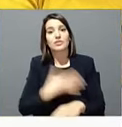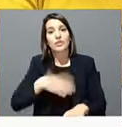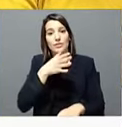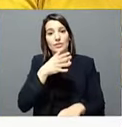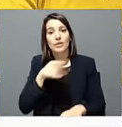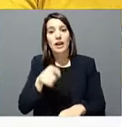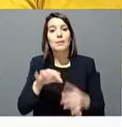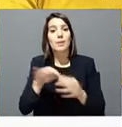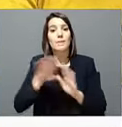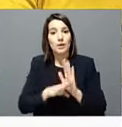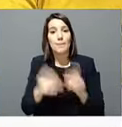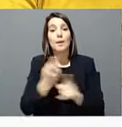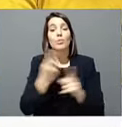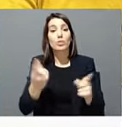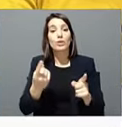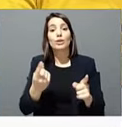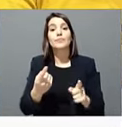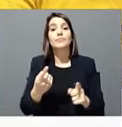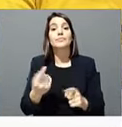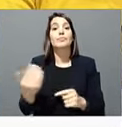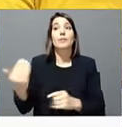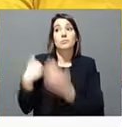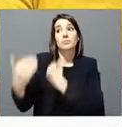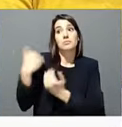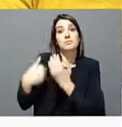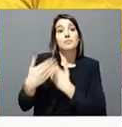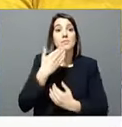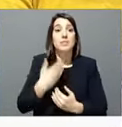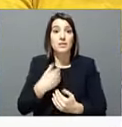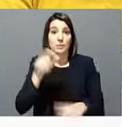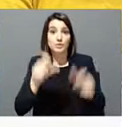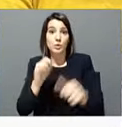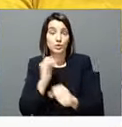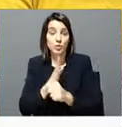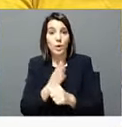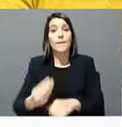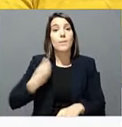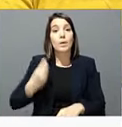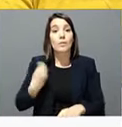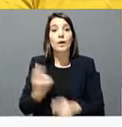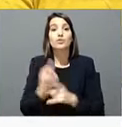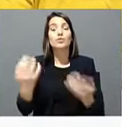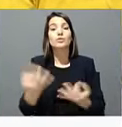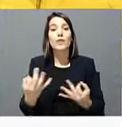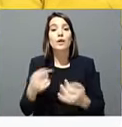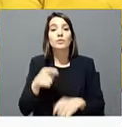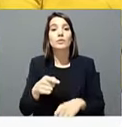até porque nos chegaram pedidos de outros cidadãos preocupados que de facto